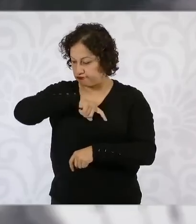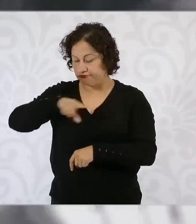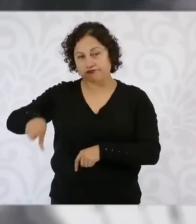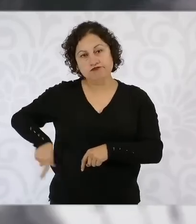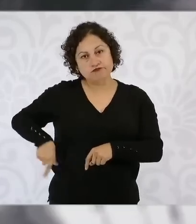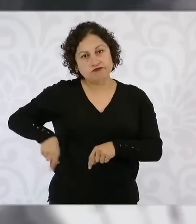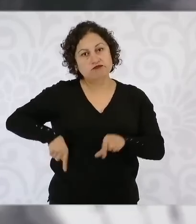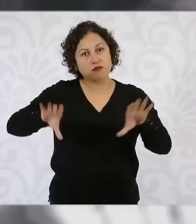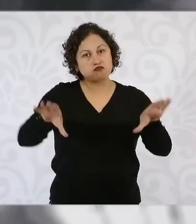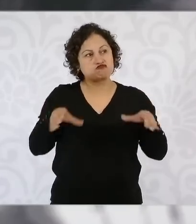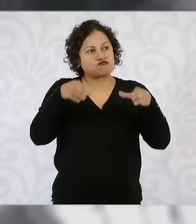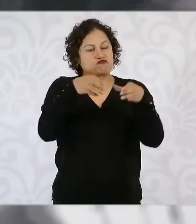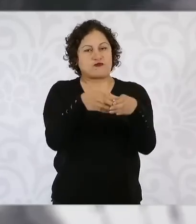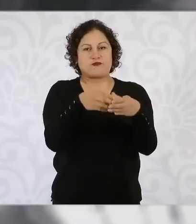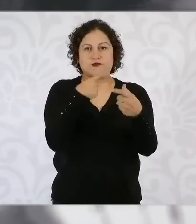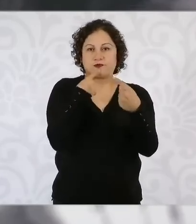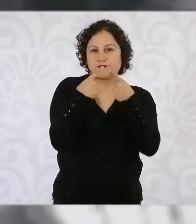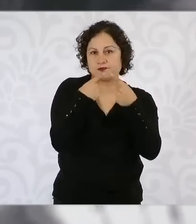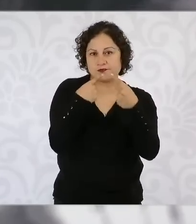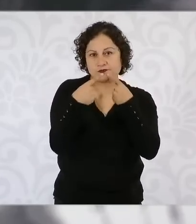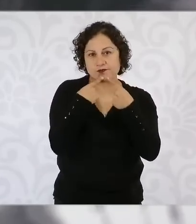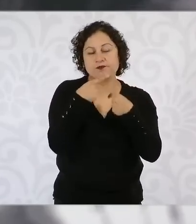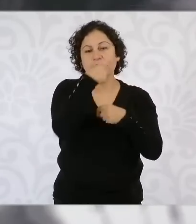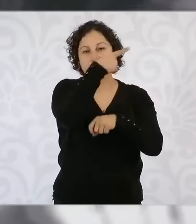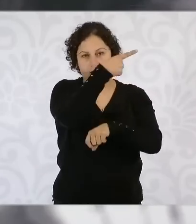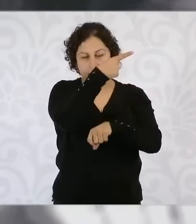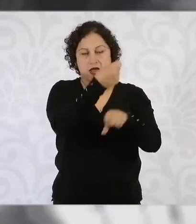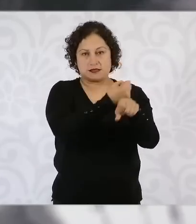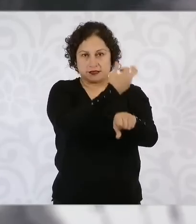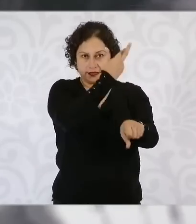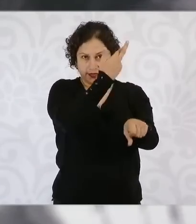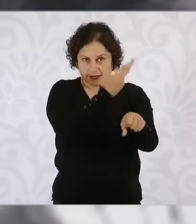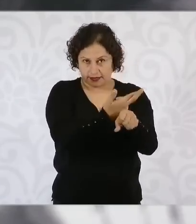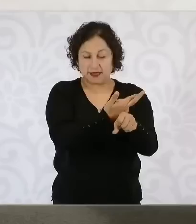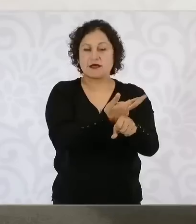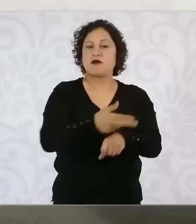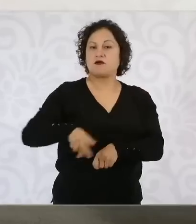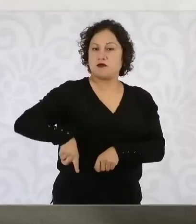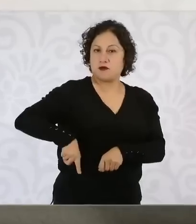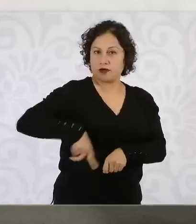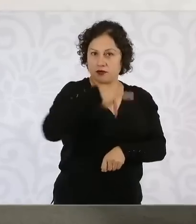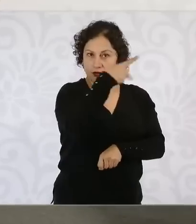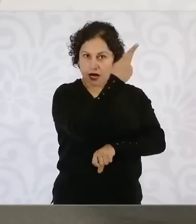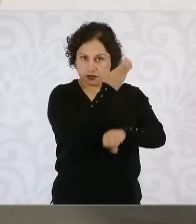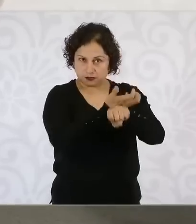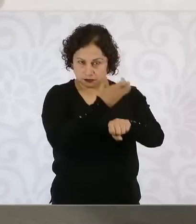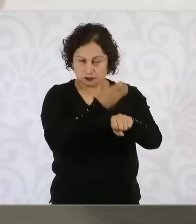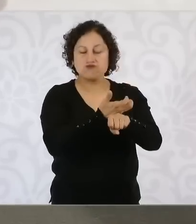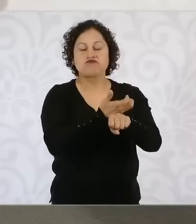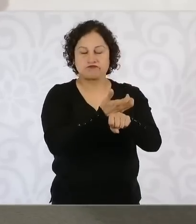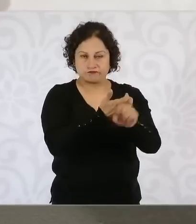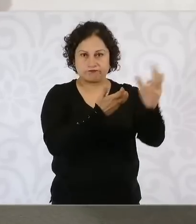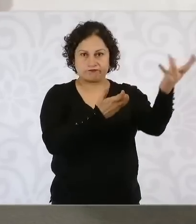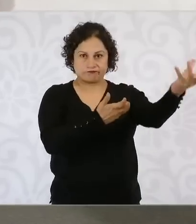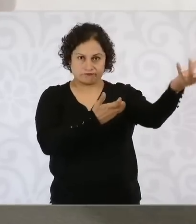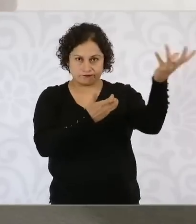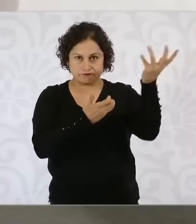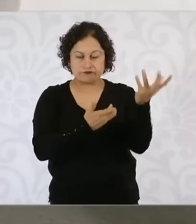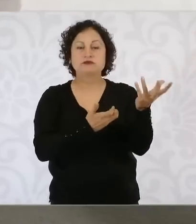con la secretaría el departamento de estado de los Estados Unidos donde ahí el canciller y el